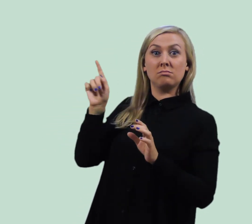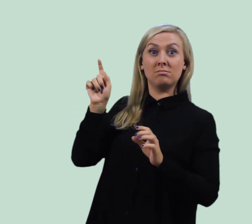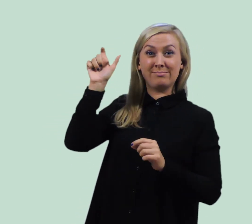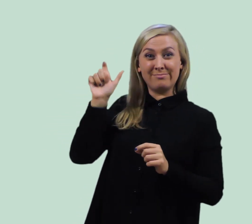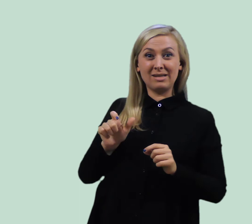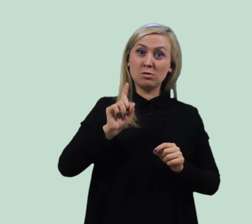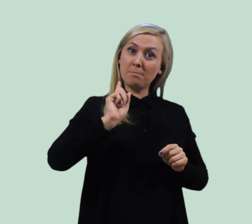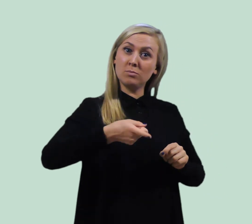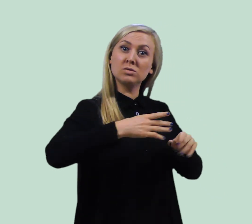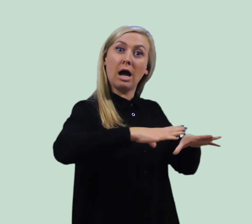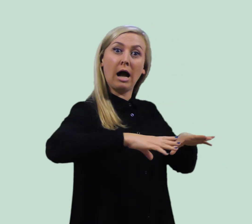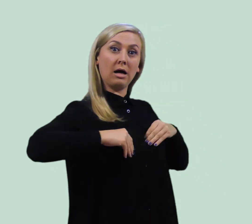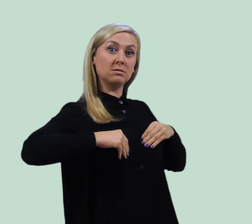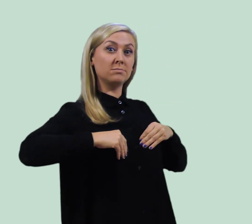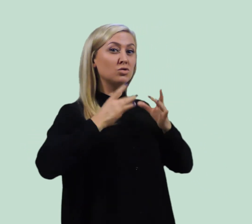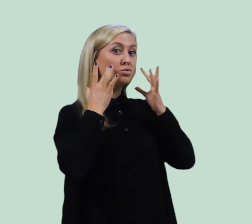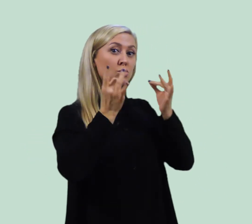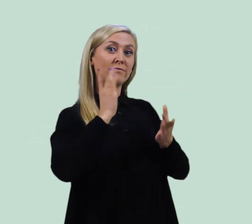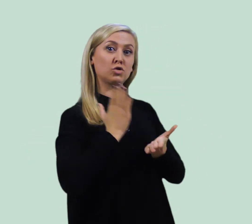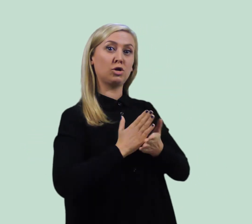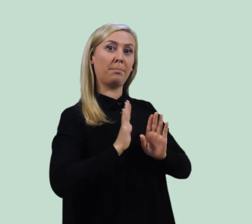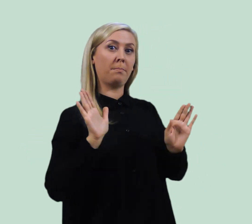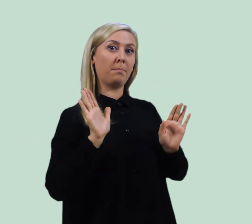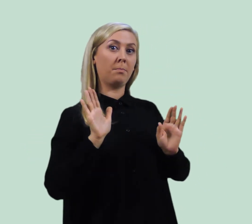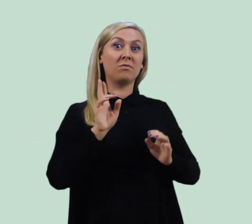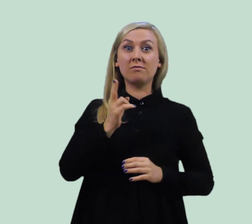die andere Person muss das sofort akzeptieren und aufhören.